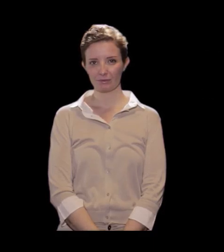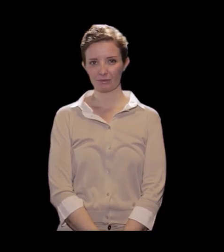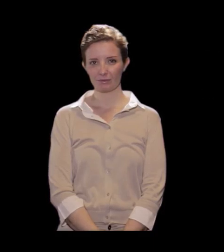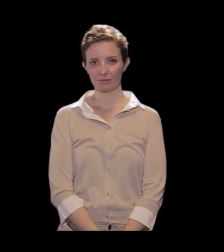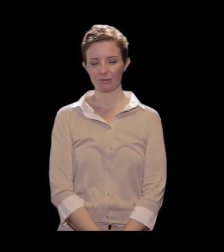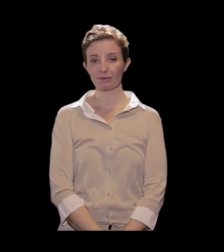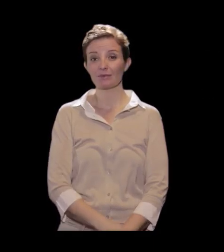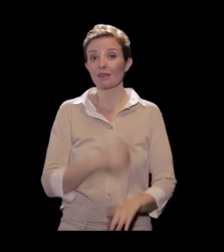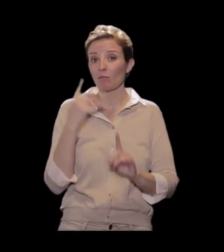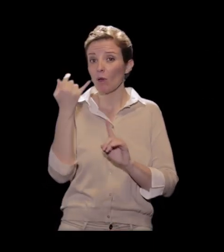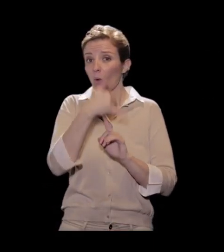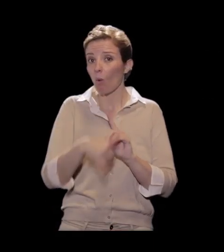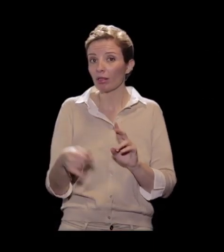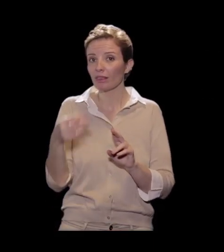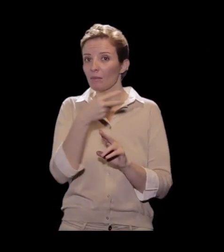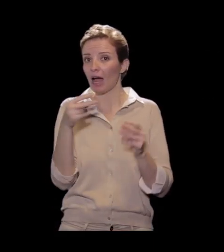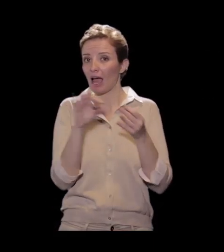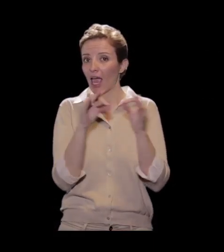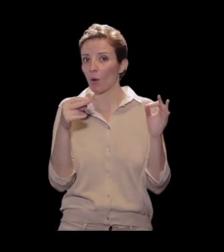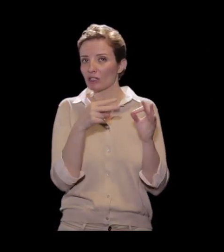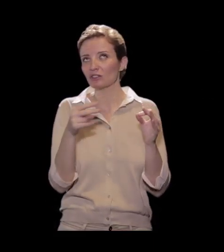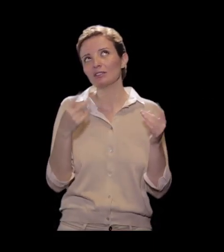L'ultima equazione particolare che vi voglio presentare